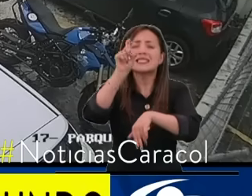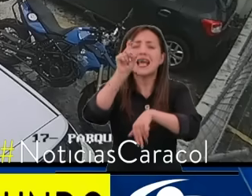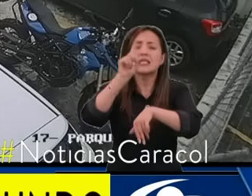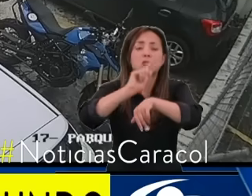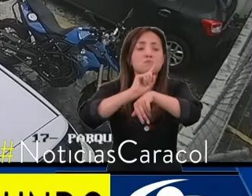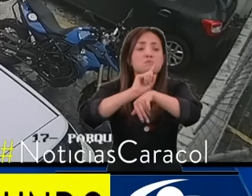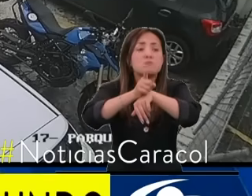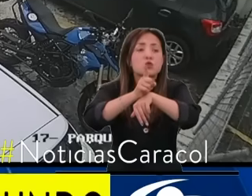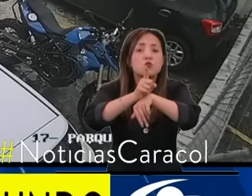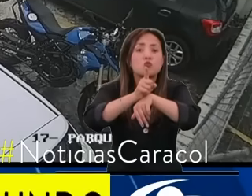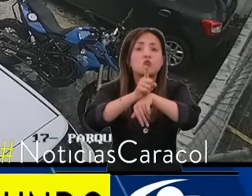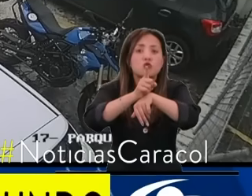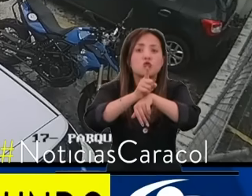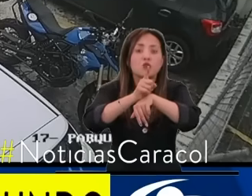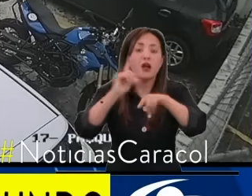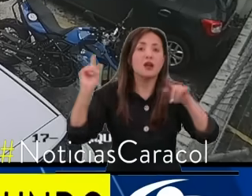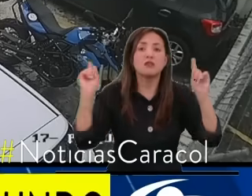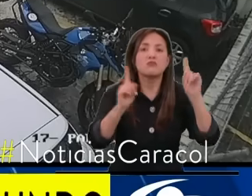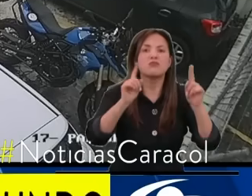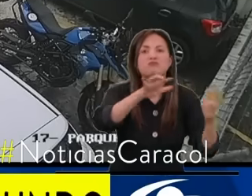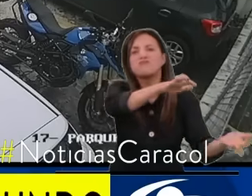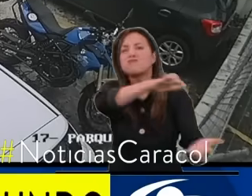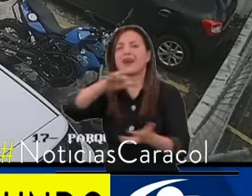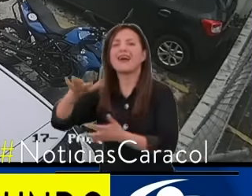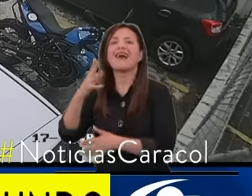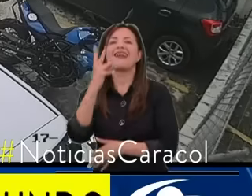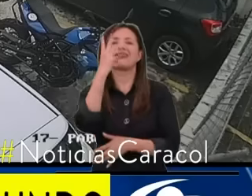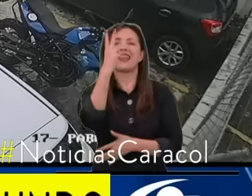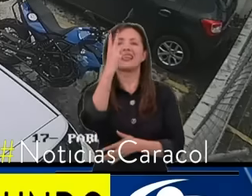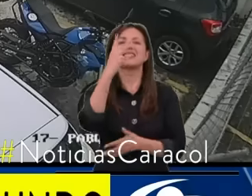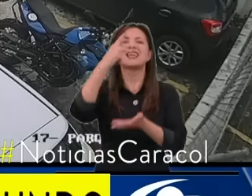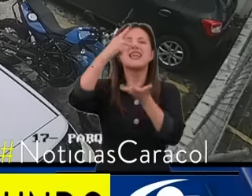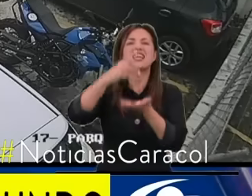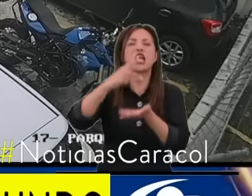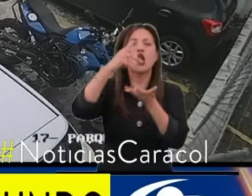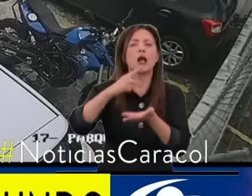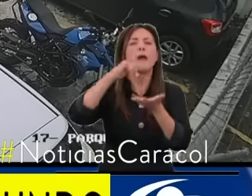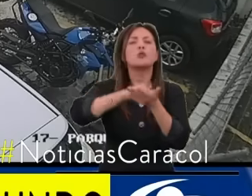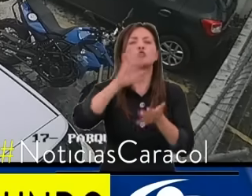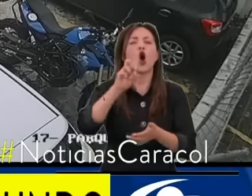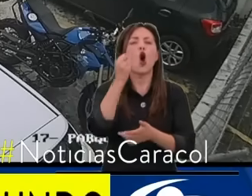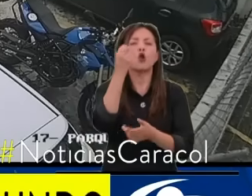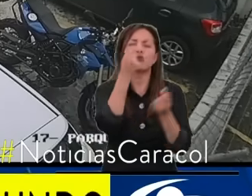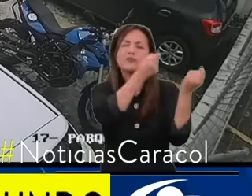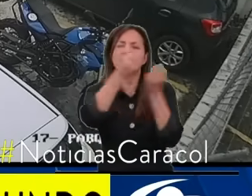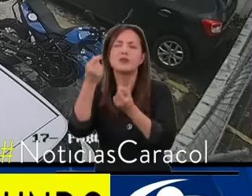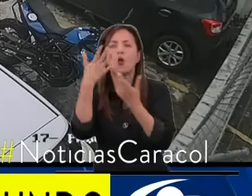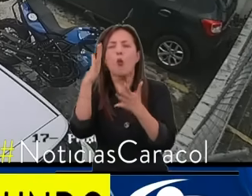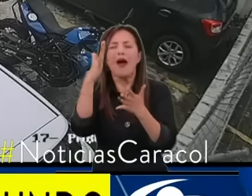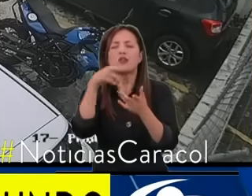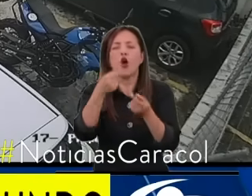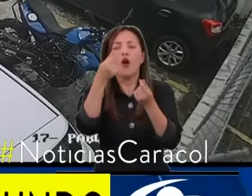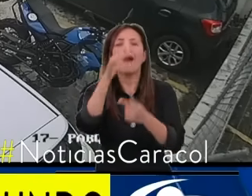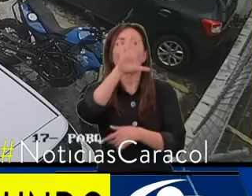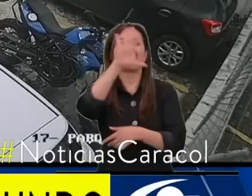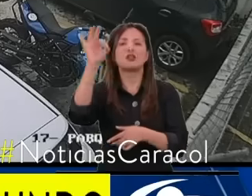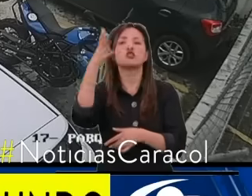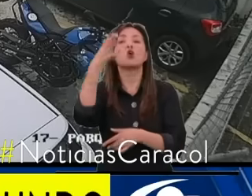asaltantes, todos fuertemente armados qué entraron y luego de